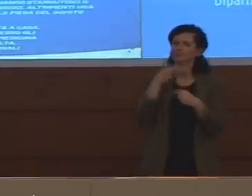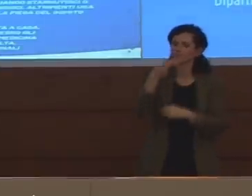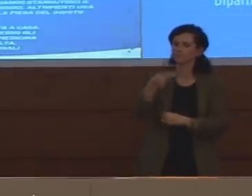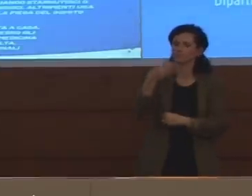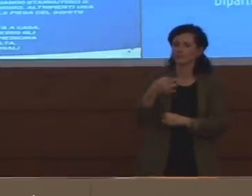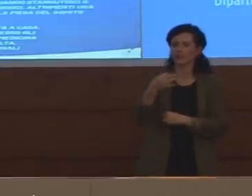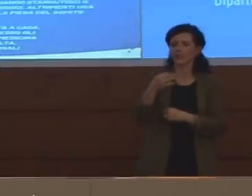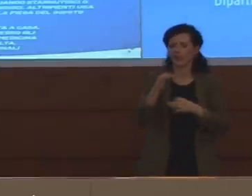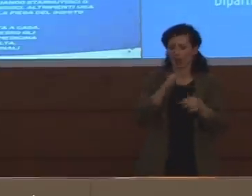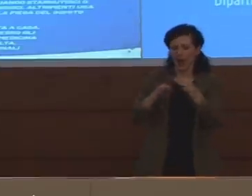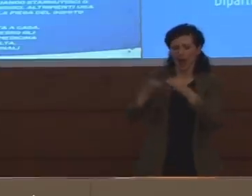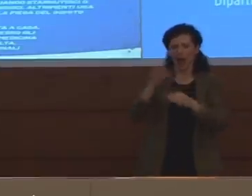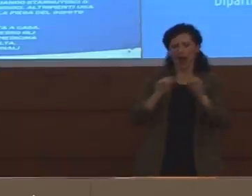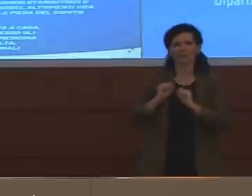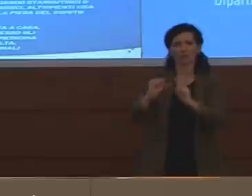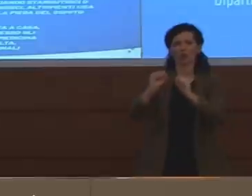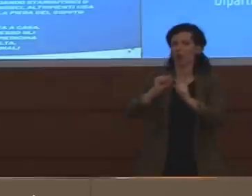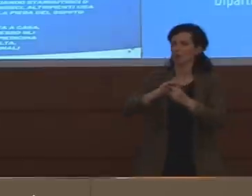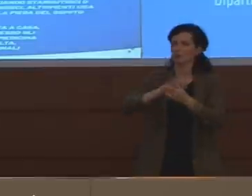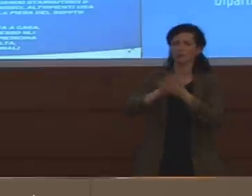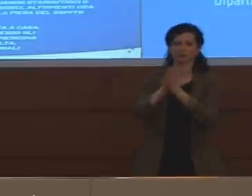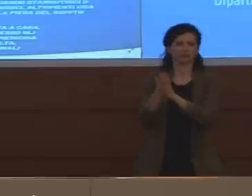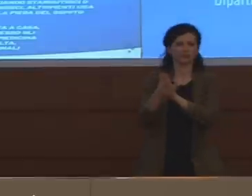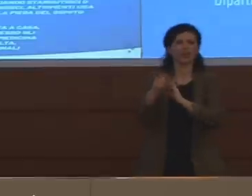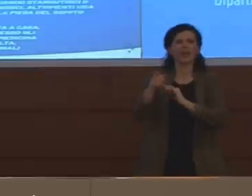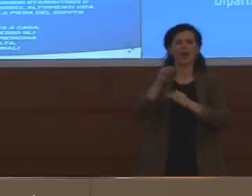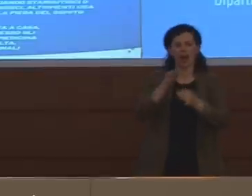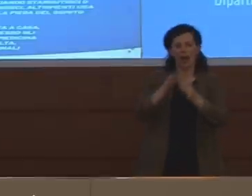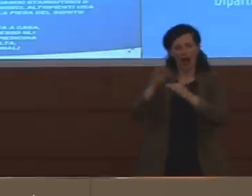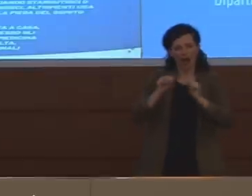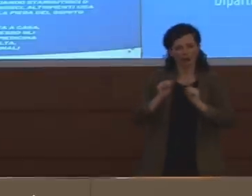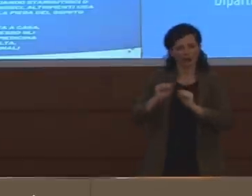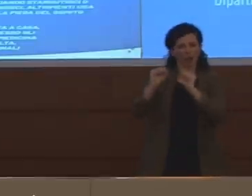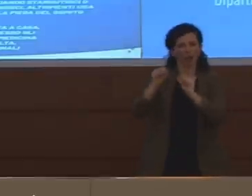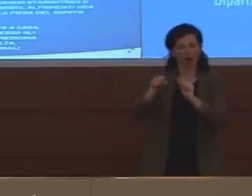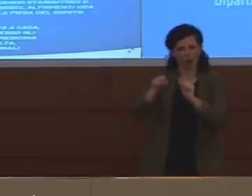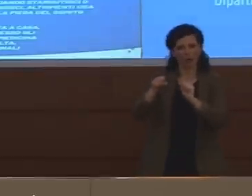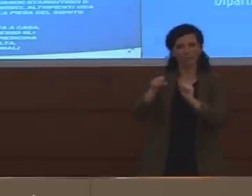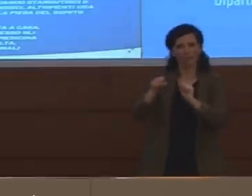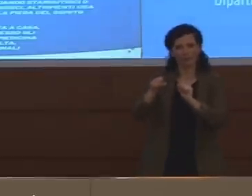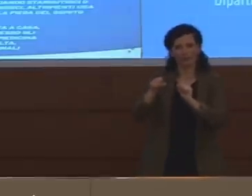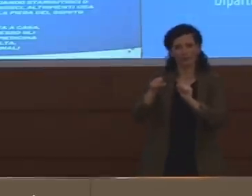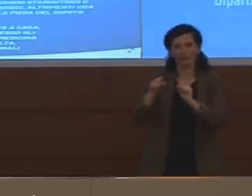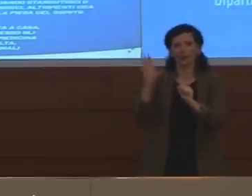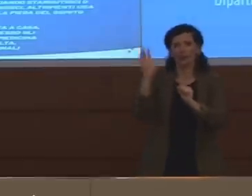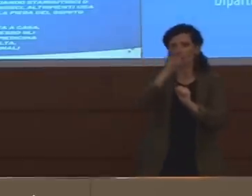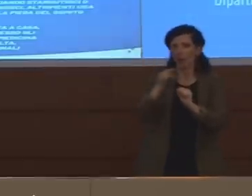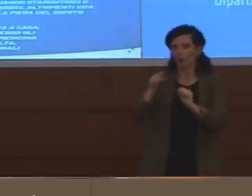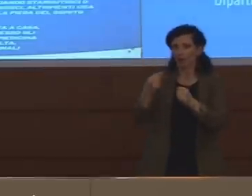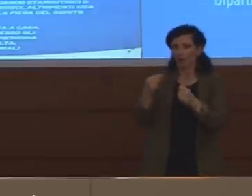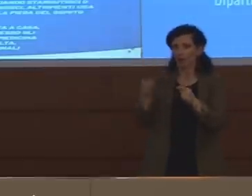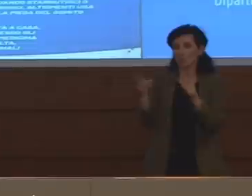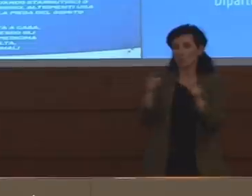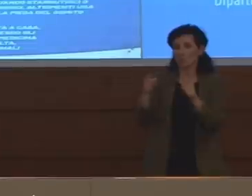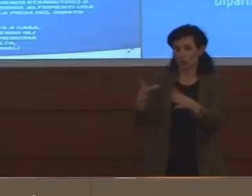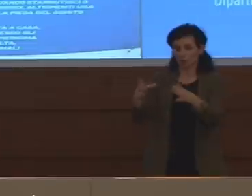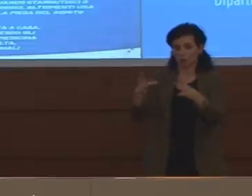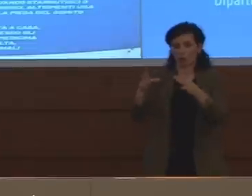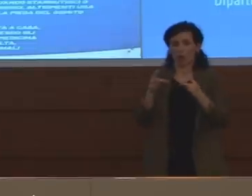neutralizzanti e, cioè, quelli che prevengono l'azione di attacco del virus